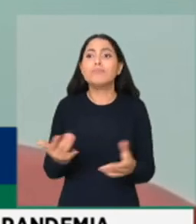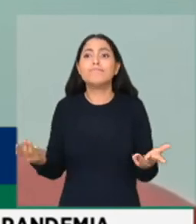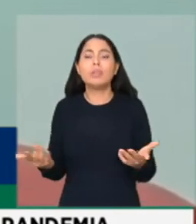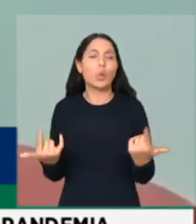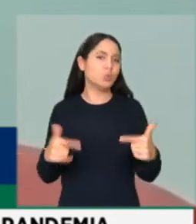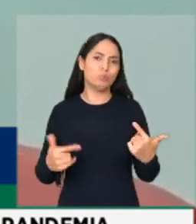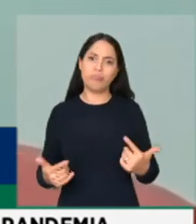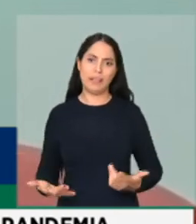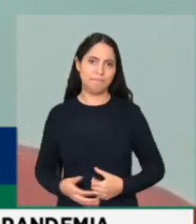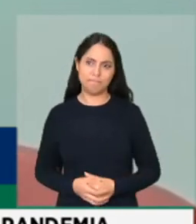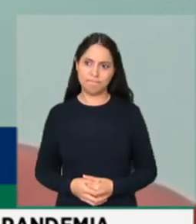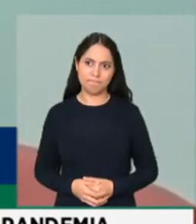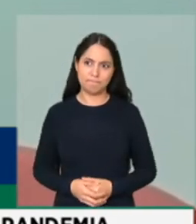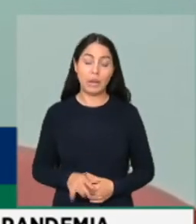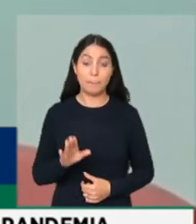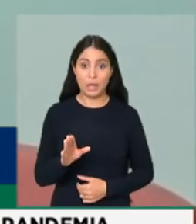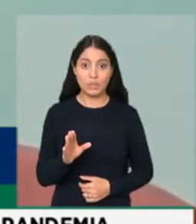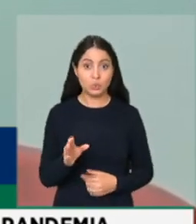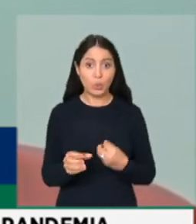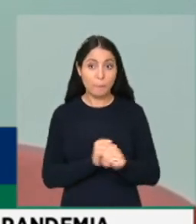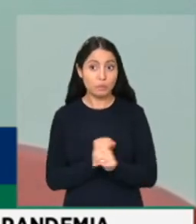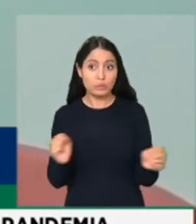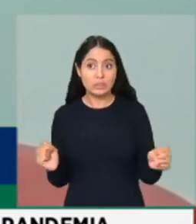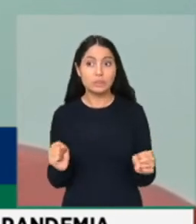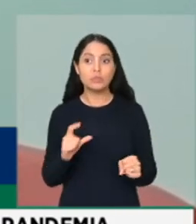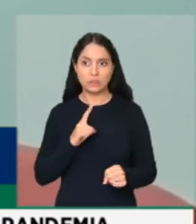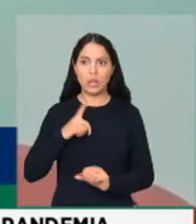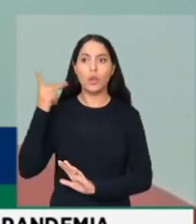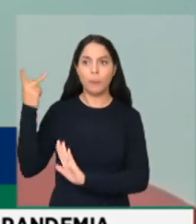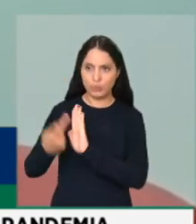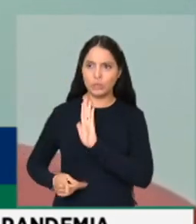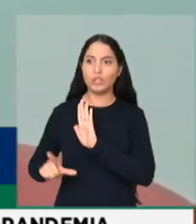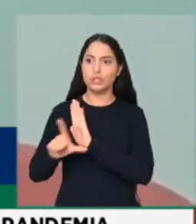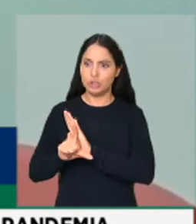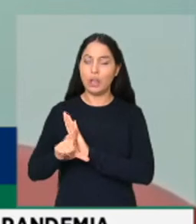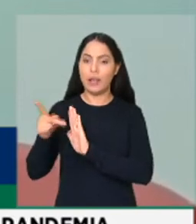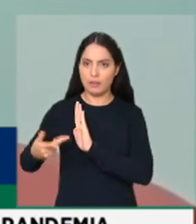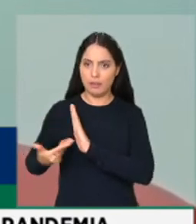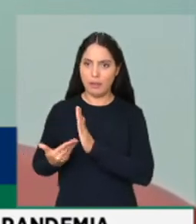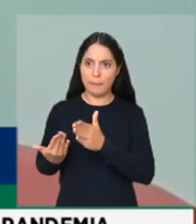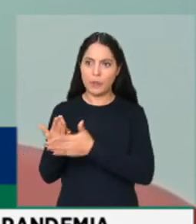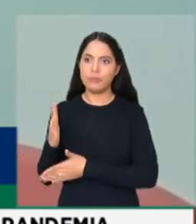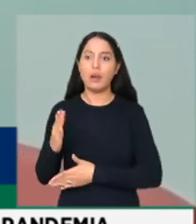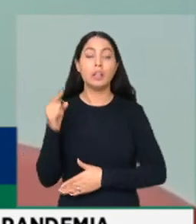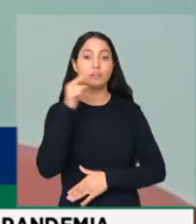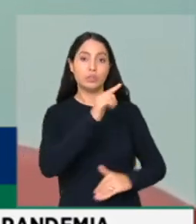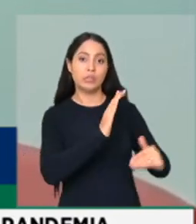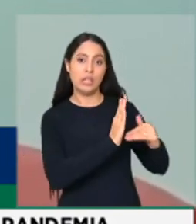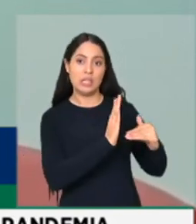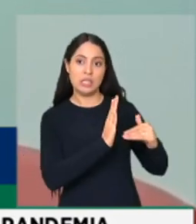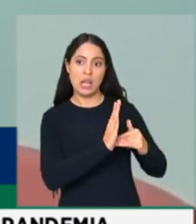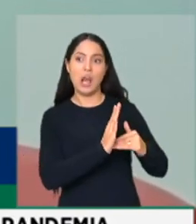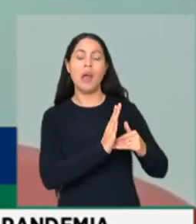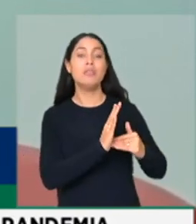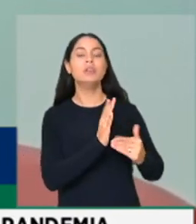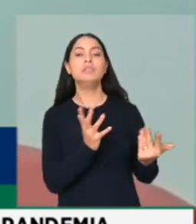PROJETO QUE FOI APROVADO... NESSA CÂMARA, FOI AO SENADO... NÃO DERAM ALTERNATIVA NÃO DERAM SOLUÇÃO. ESSA PROPOSTA AÍ